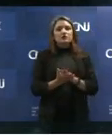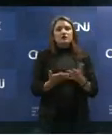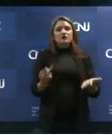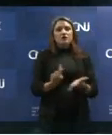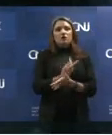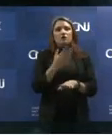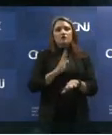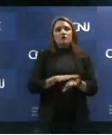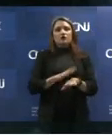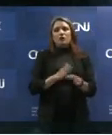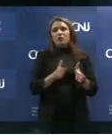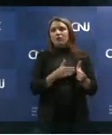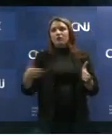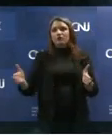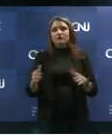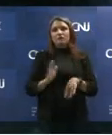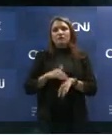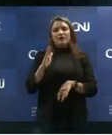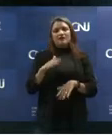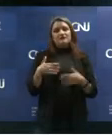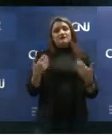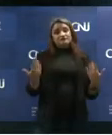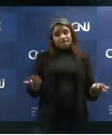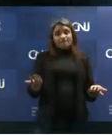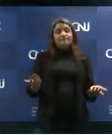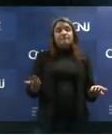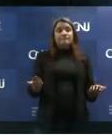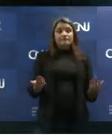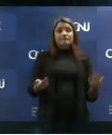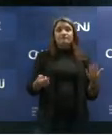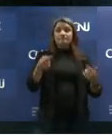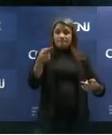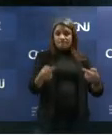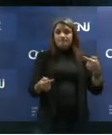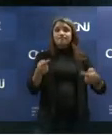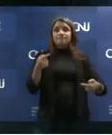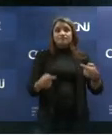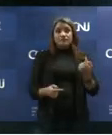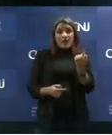E aqui, o que me parece é que a discussão é muito pontual de um caso onde,